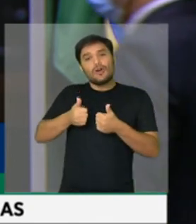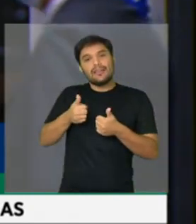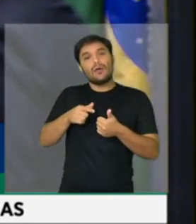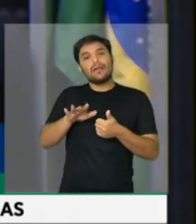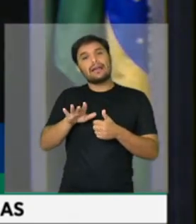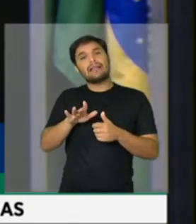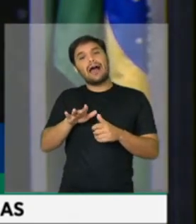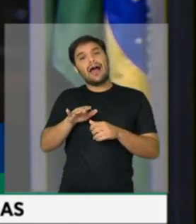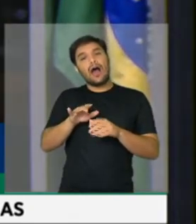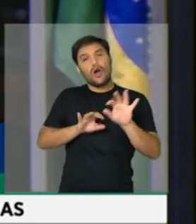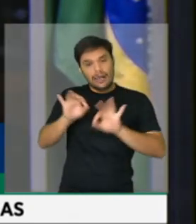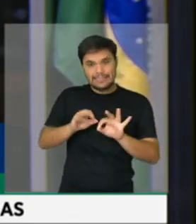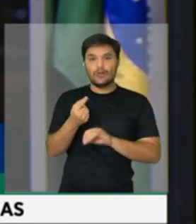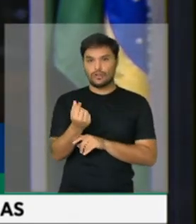N °. 80 DO DEPUTADO HOIRLTS PROGRAMAS DE REVITALIZAÇÃO